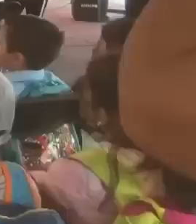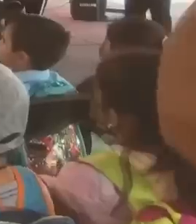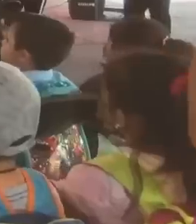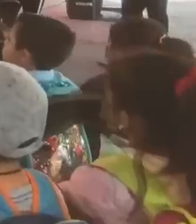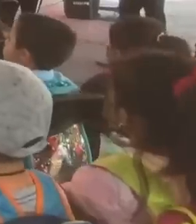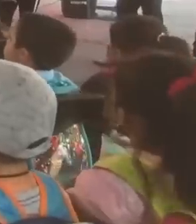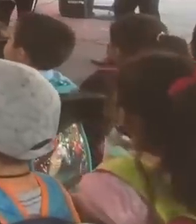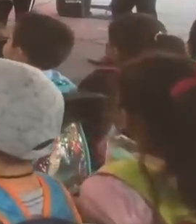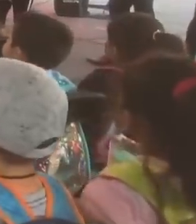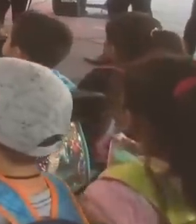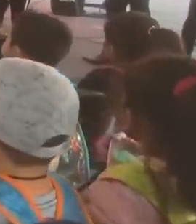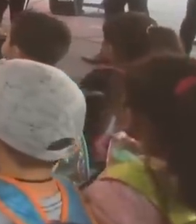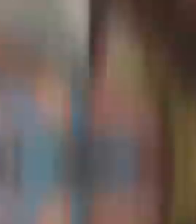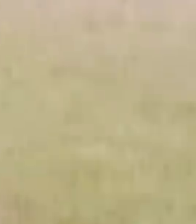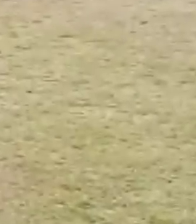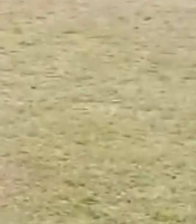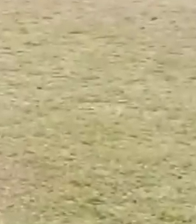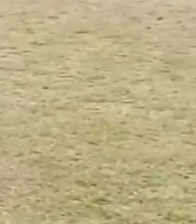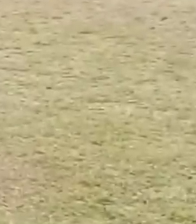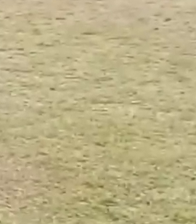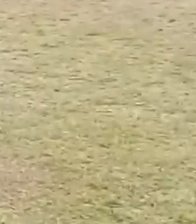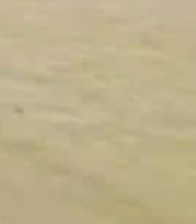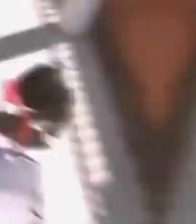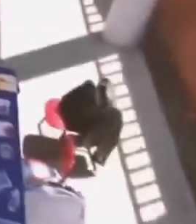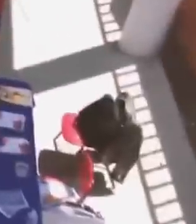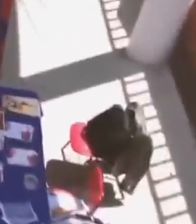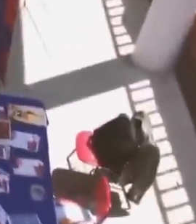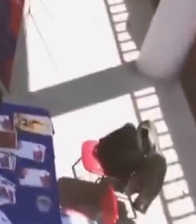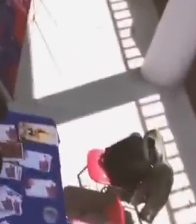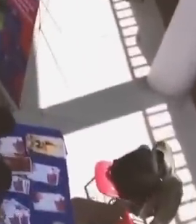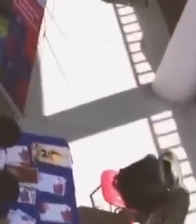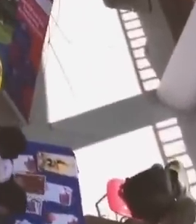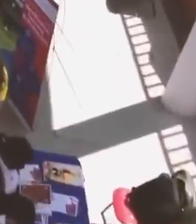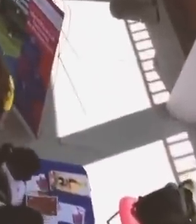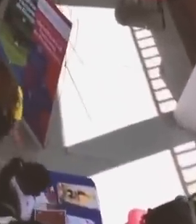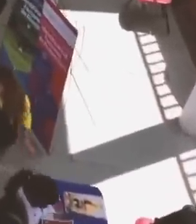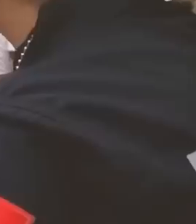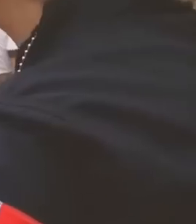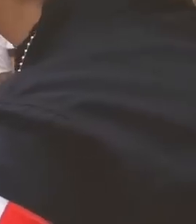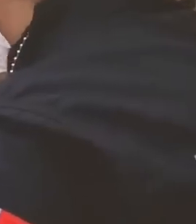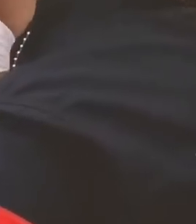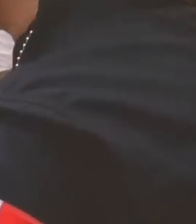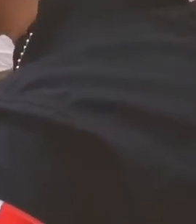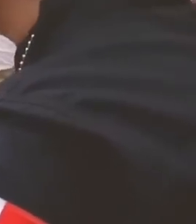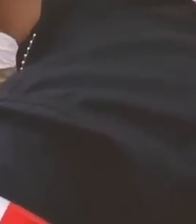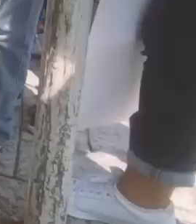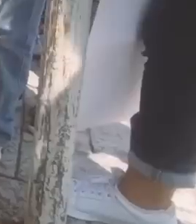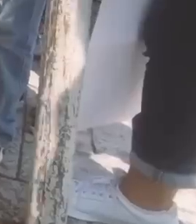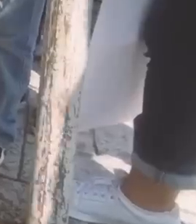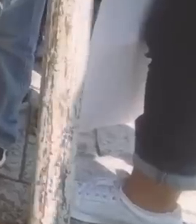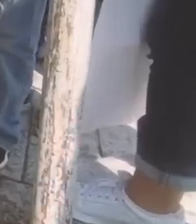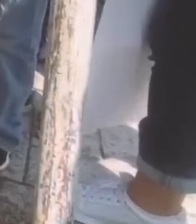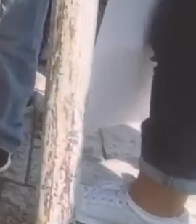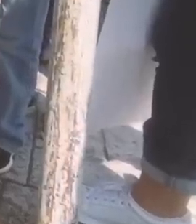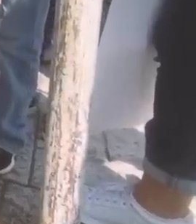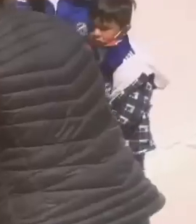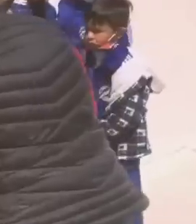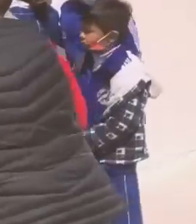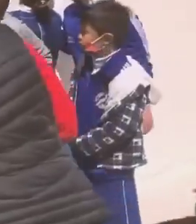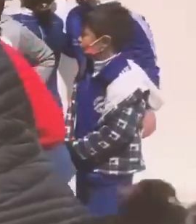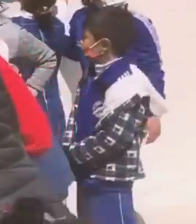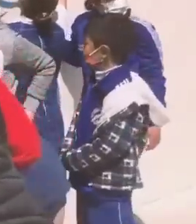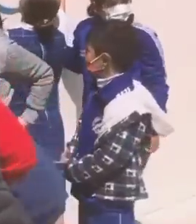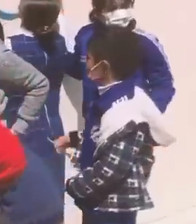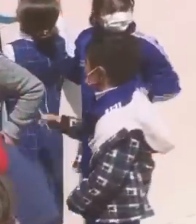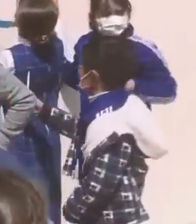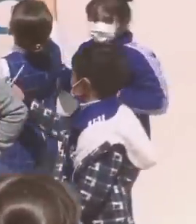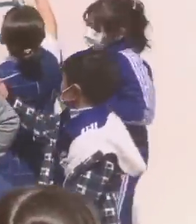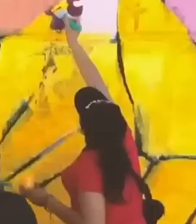actividades culturales y deportivas jornadas en escuelas talleres entre otras más niñas niños